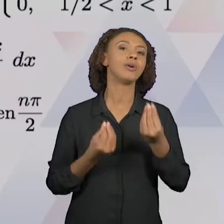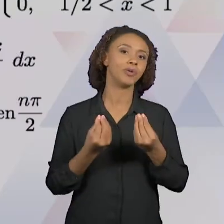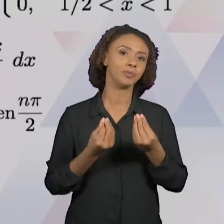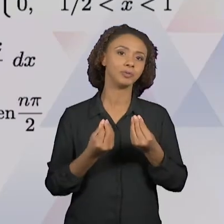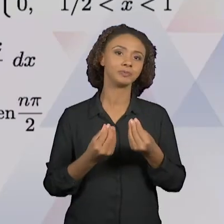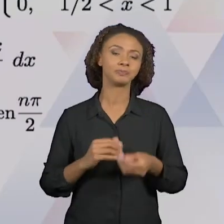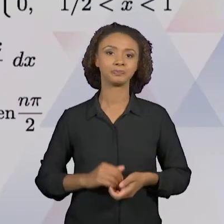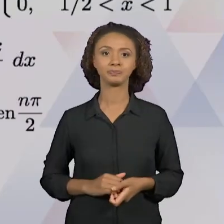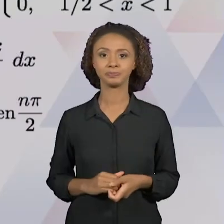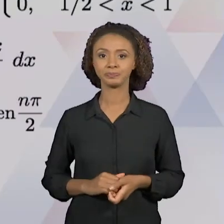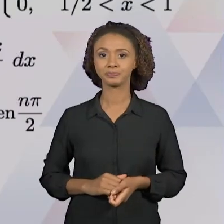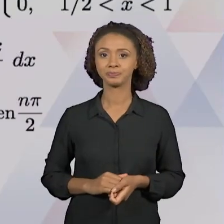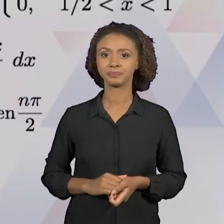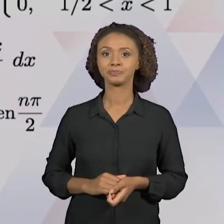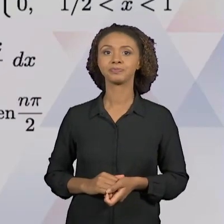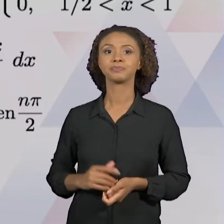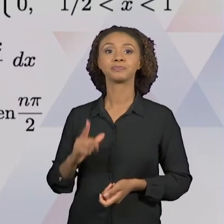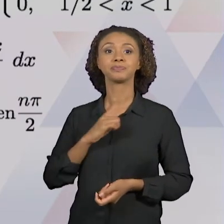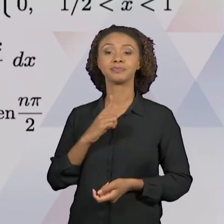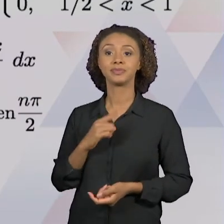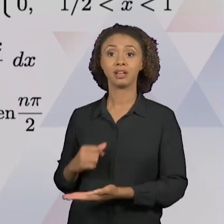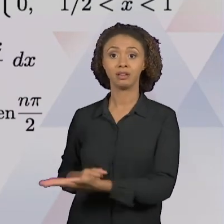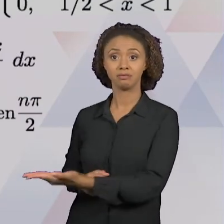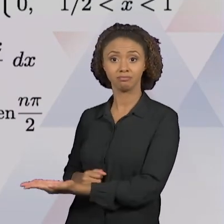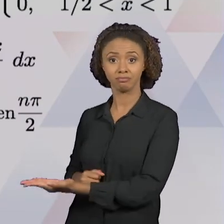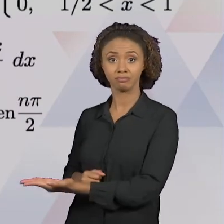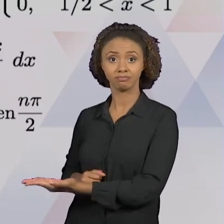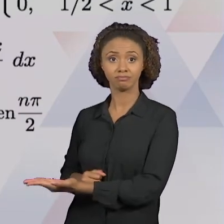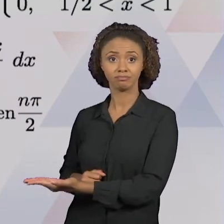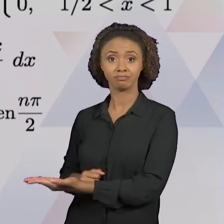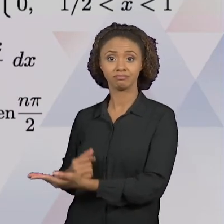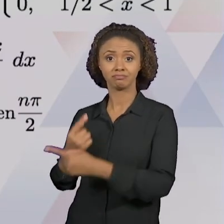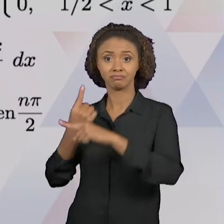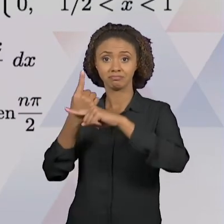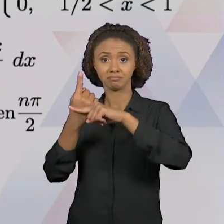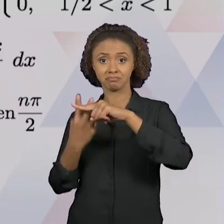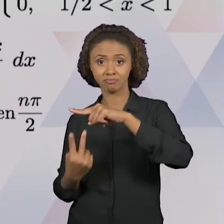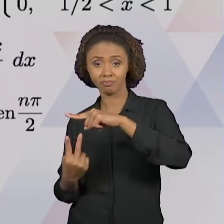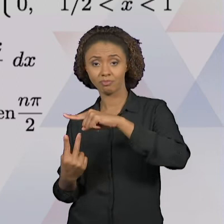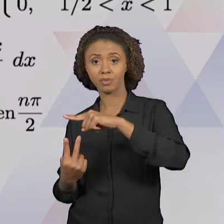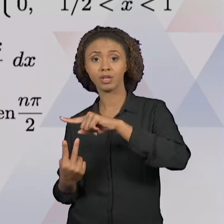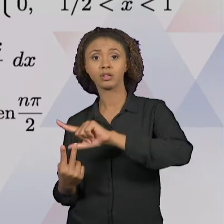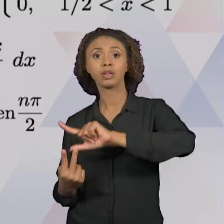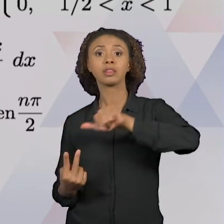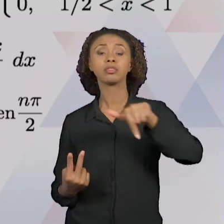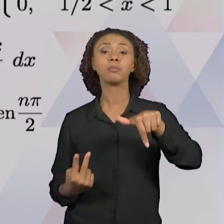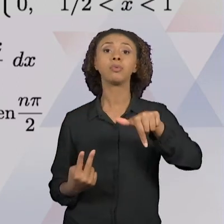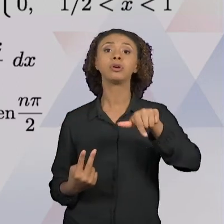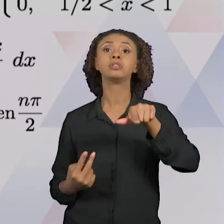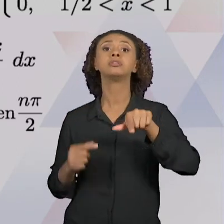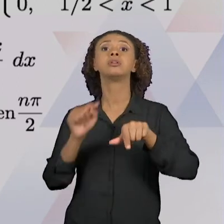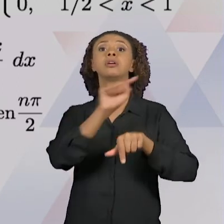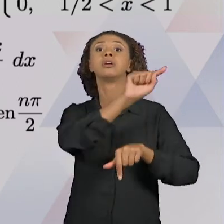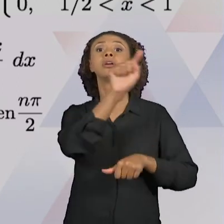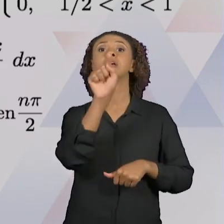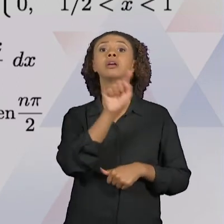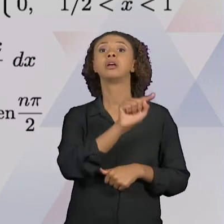TERMO INDEPENDENTE AQUI, MEIO E DEPOIS VAI TER UMA SOMATÓRIA. A GENTE PEDIU A SÉRIE COSSENOS,